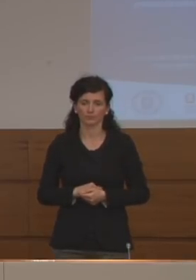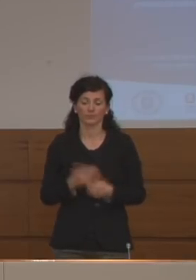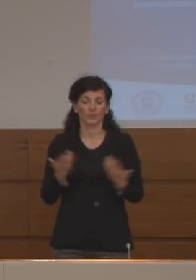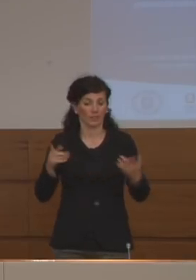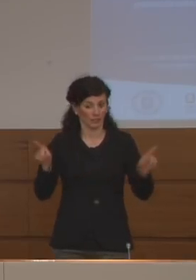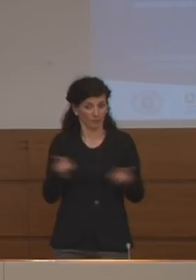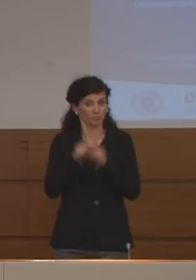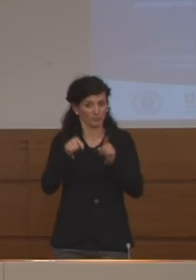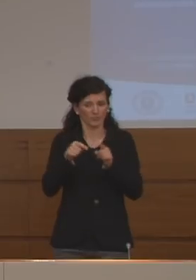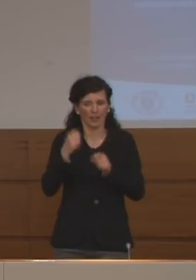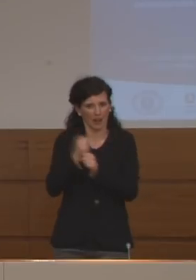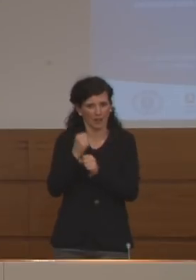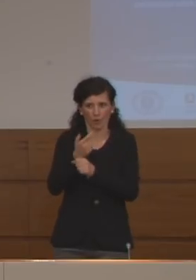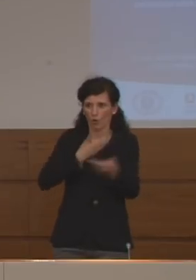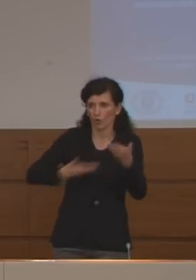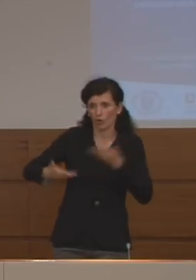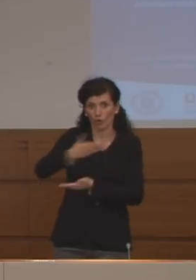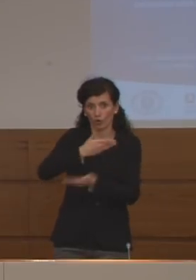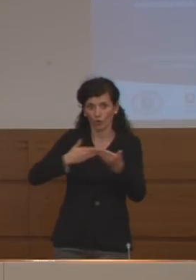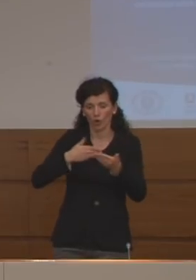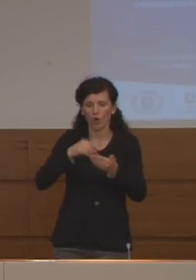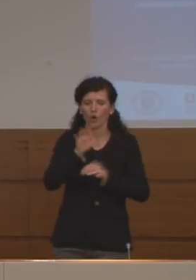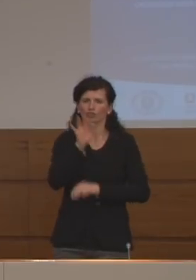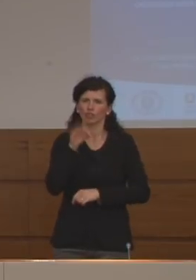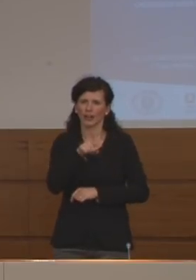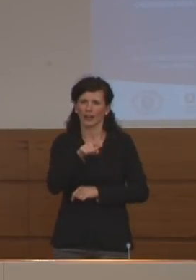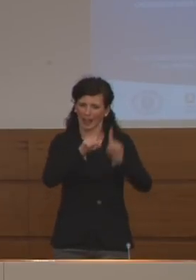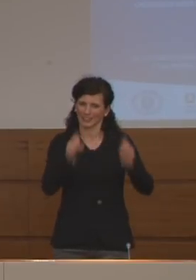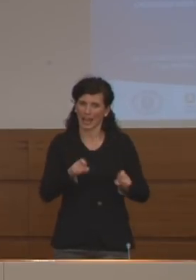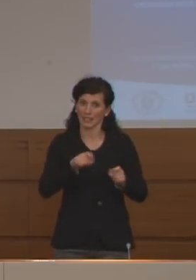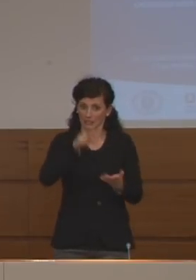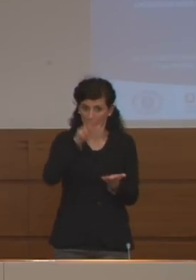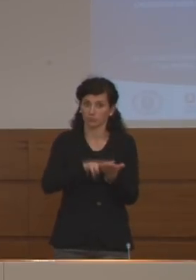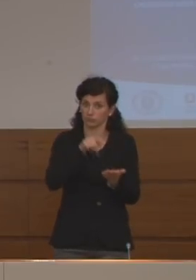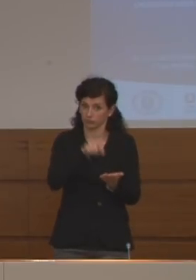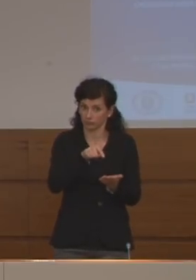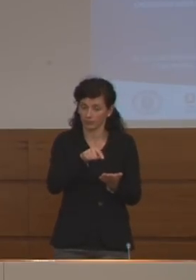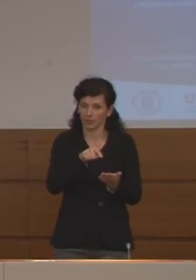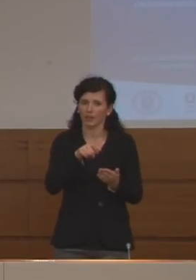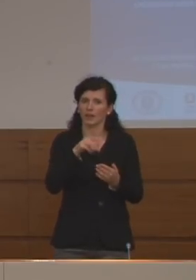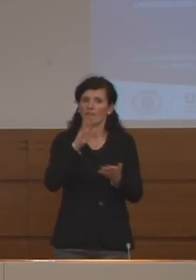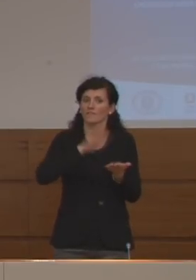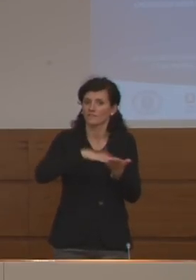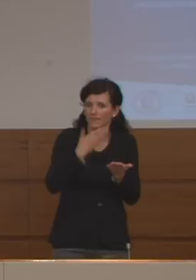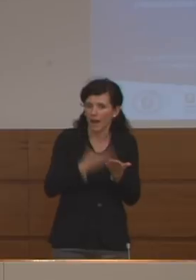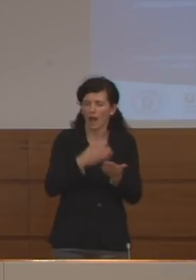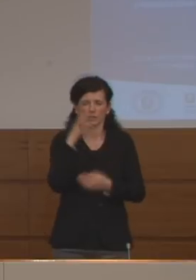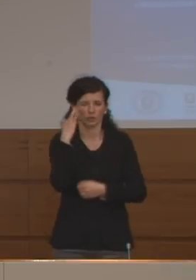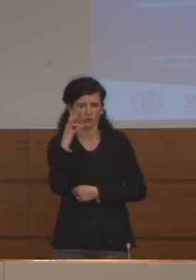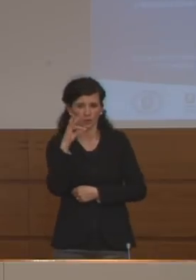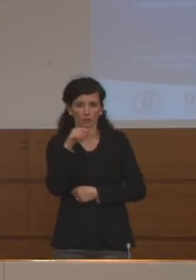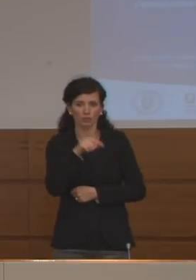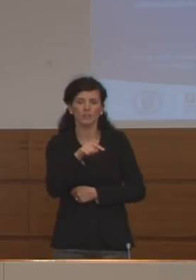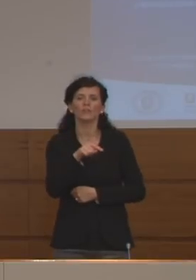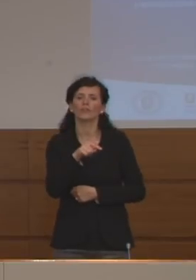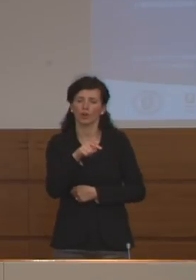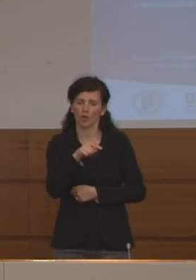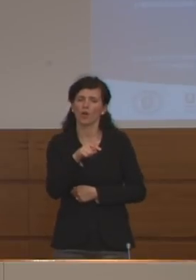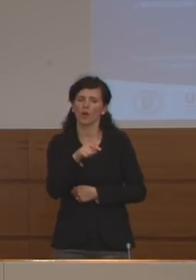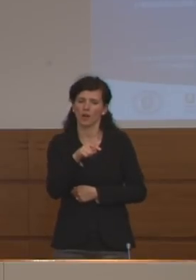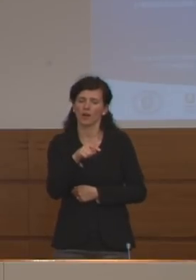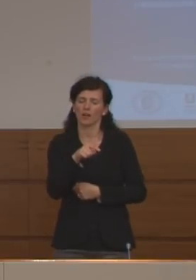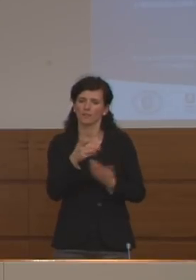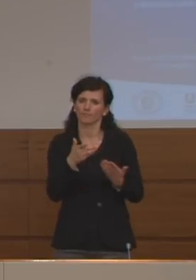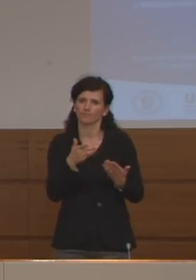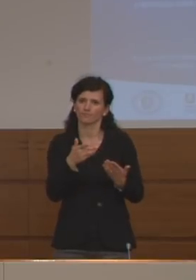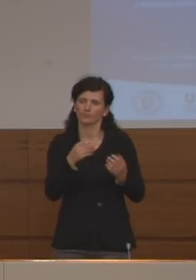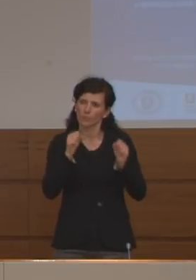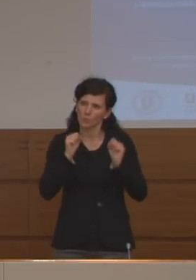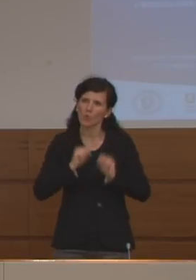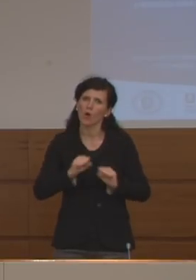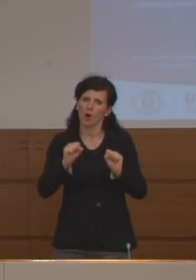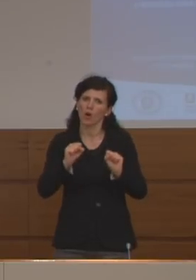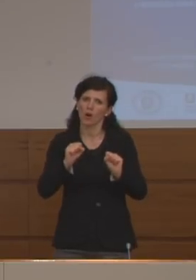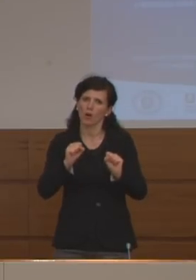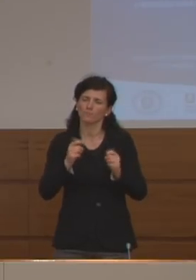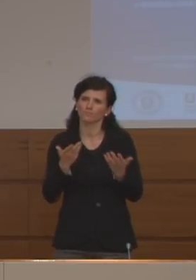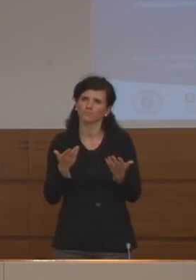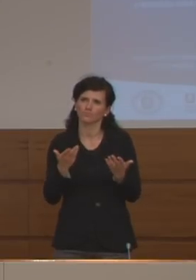dell'esame in maniera tale da avere sostanzialmente una possibilità di